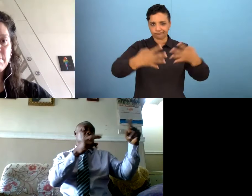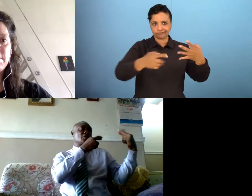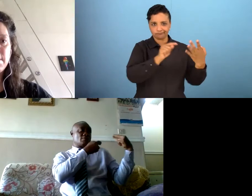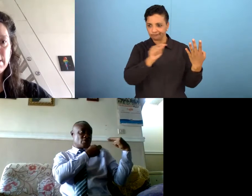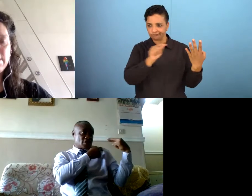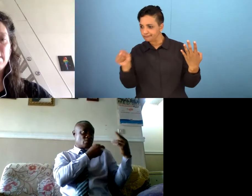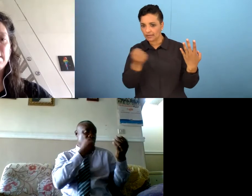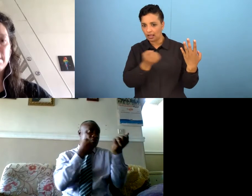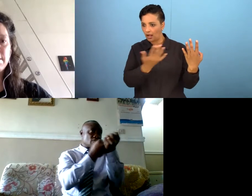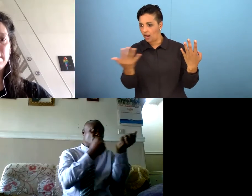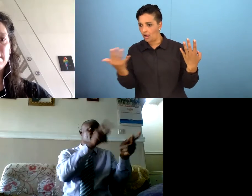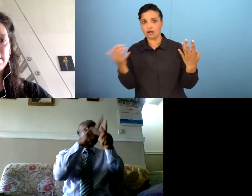Los gobiernos de todos los niveles deberían tener estadísticas actualizadas sobre las personas con discapacidad en sus